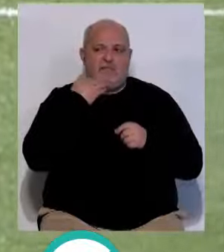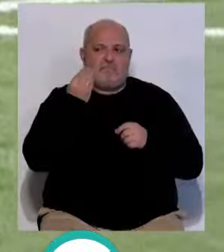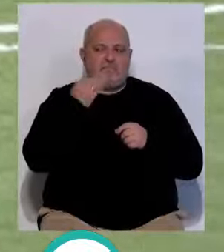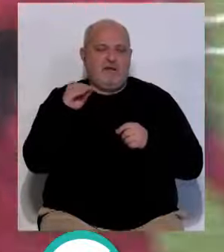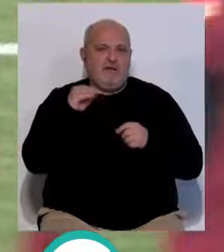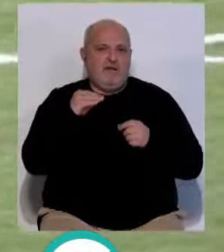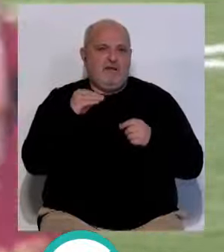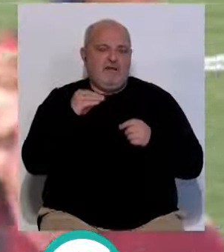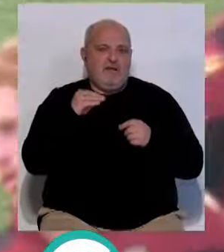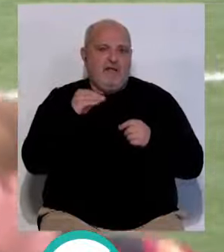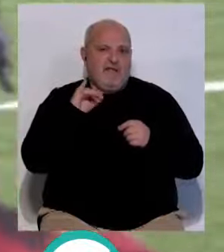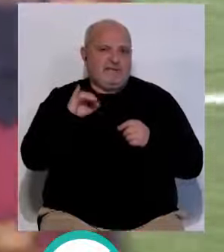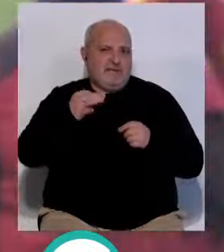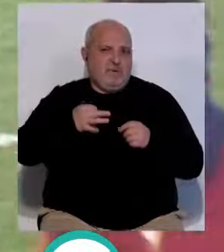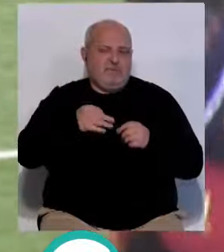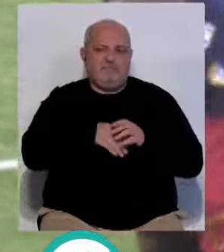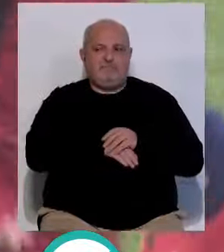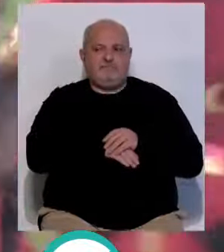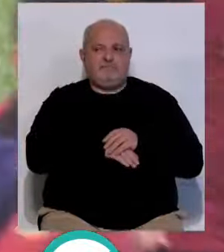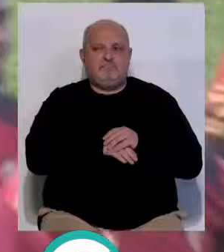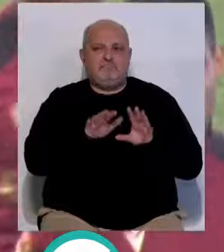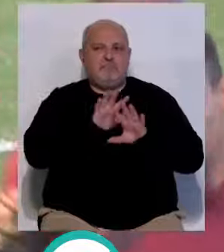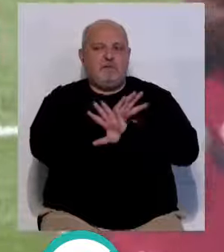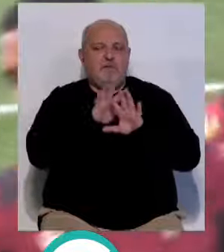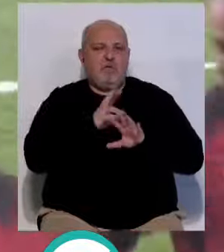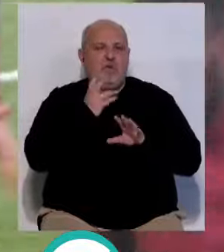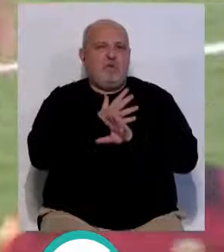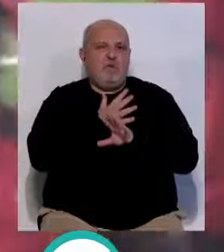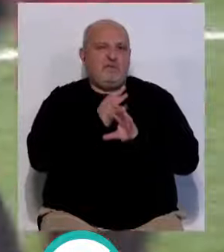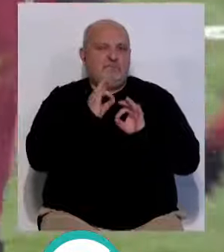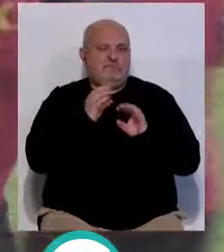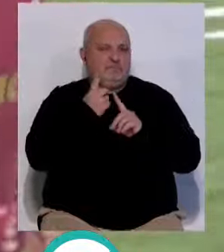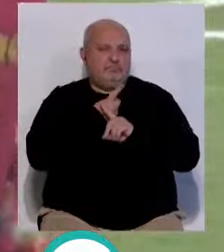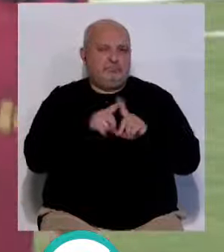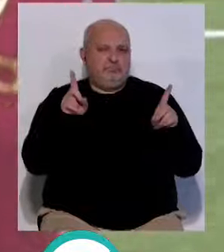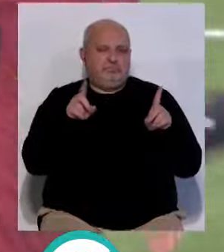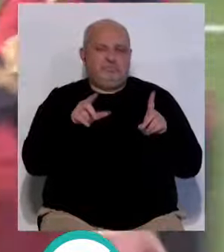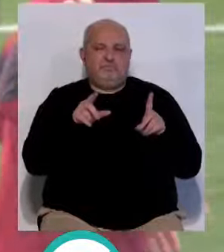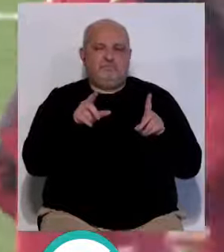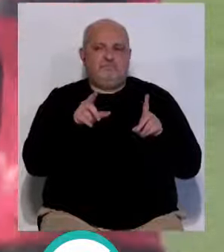me escapa totalmente es que parecen Parecen dos jugadores totalmente diferentes es que no a ti